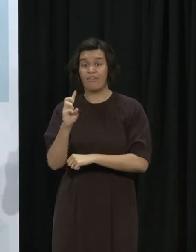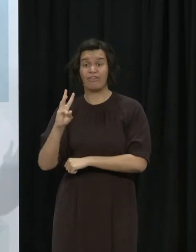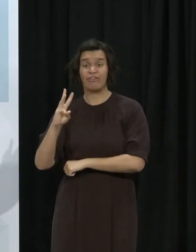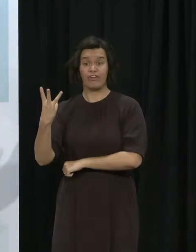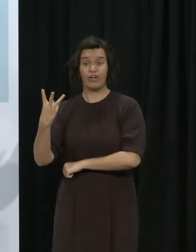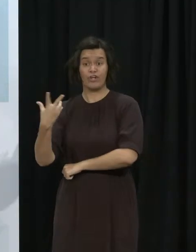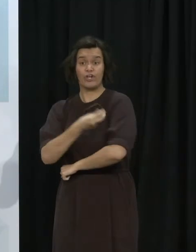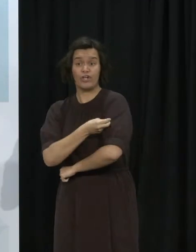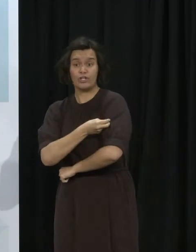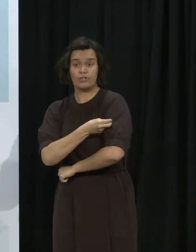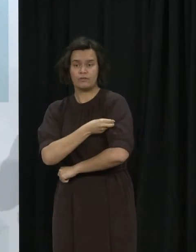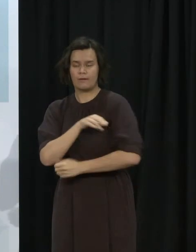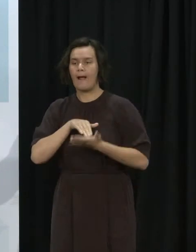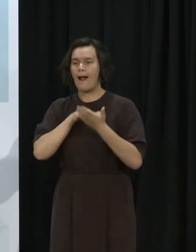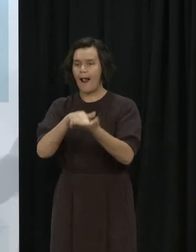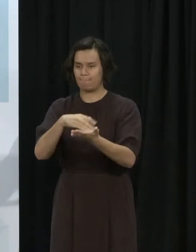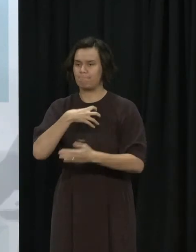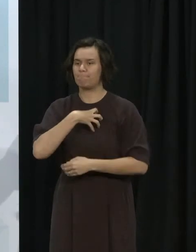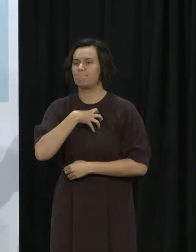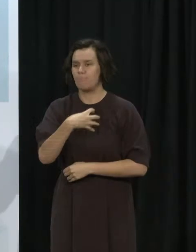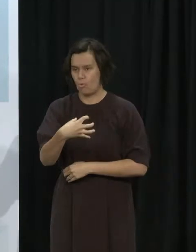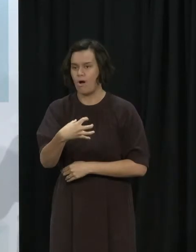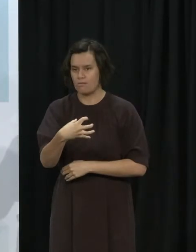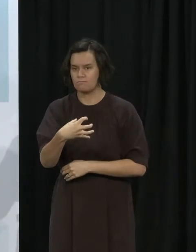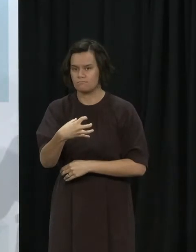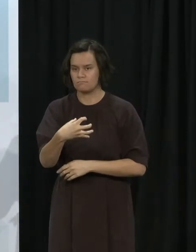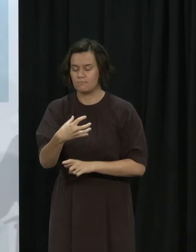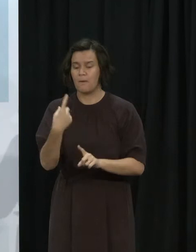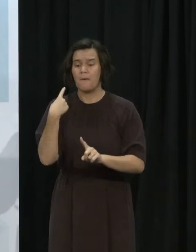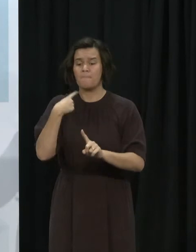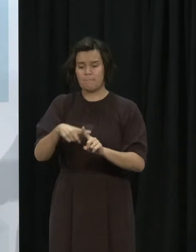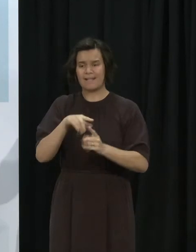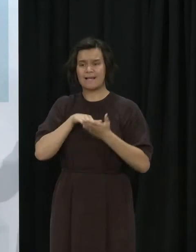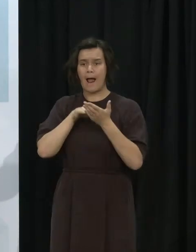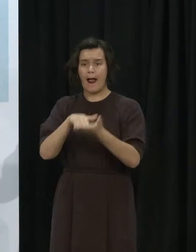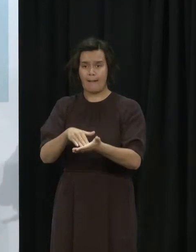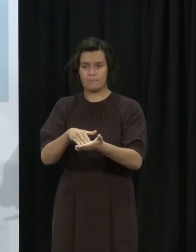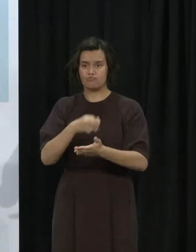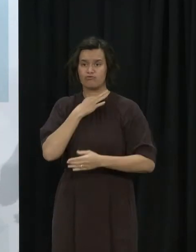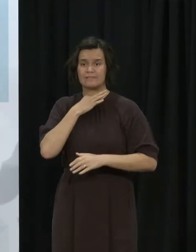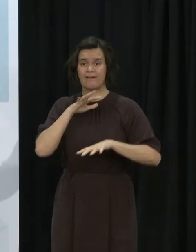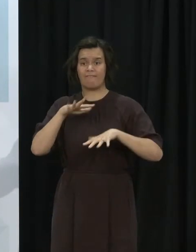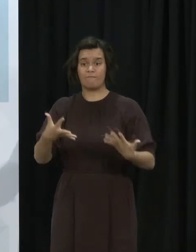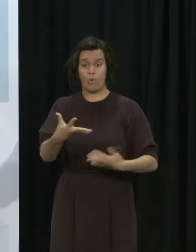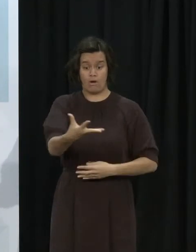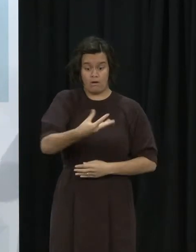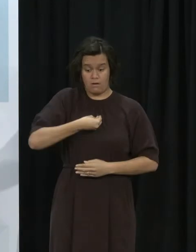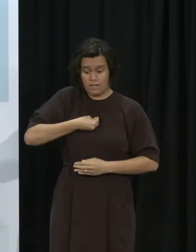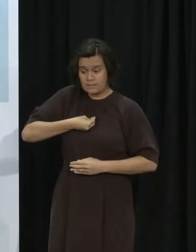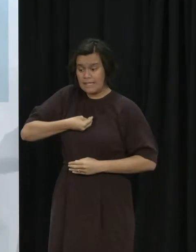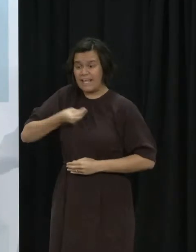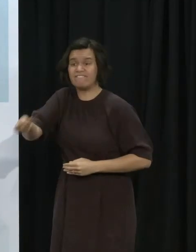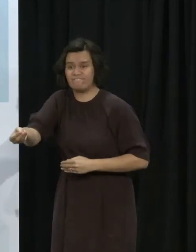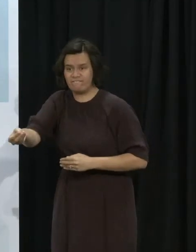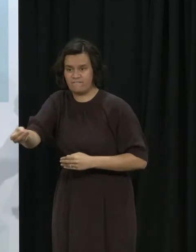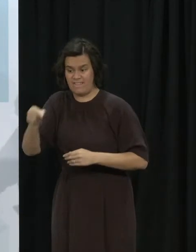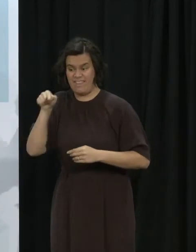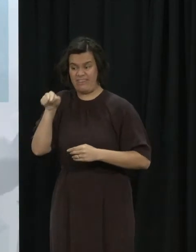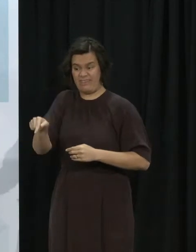pota ka taea te whakarato. He